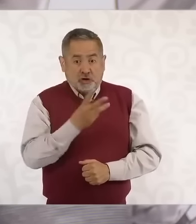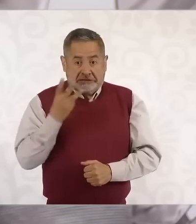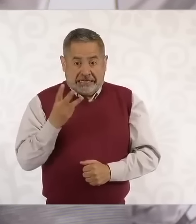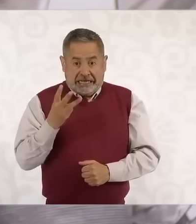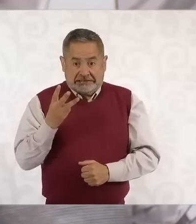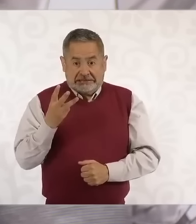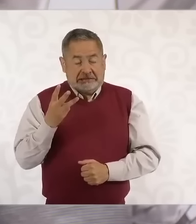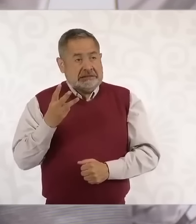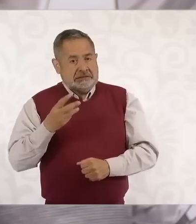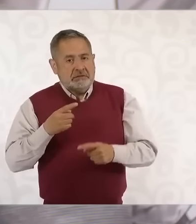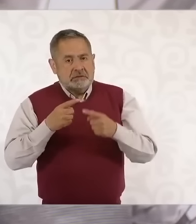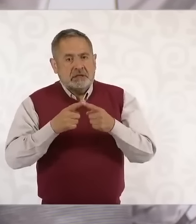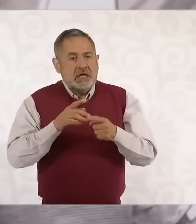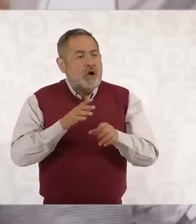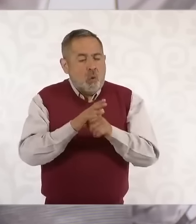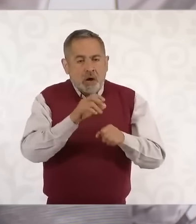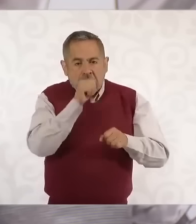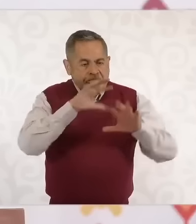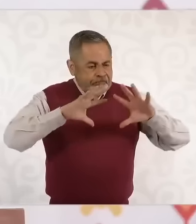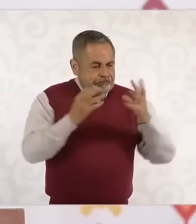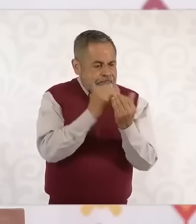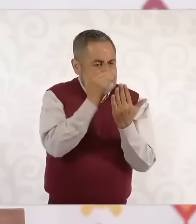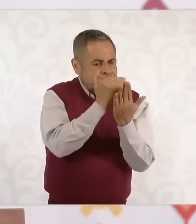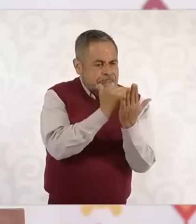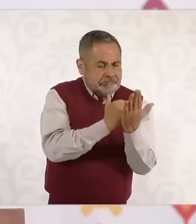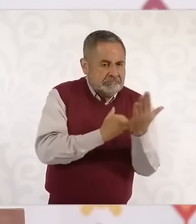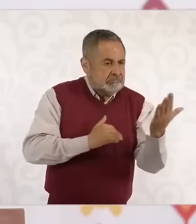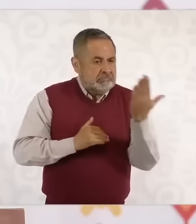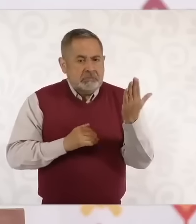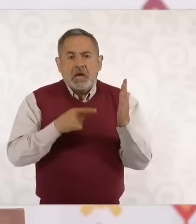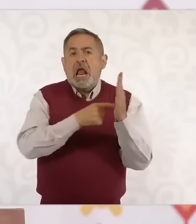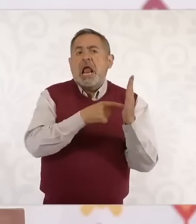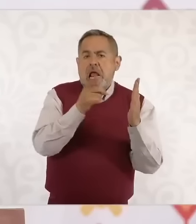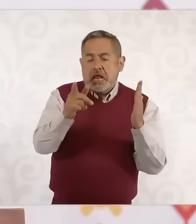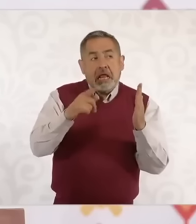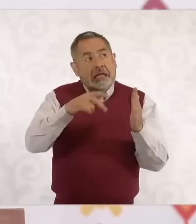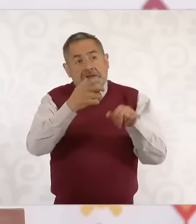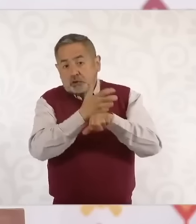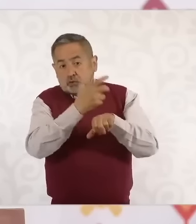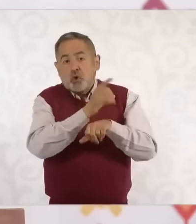ya el embajador Greed hizo una presentación o hizo comentarios sobre esto. Yo he hecho también